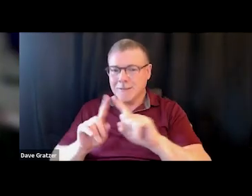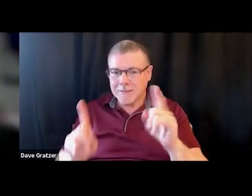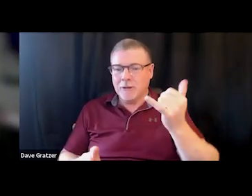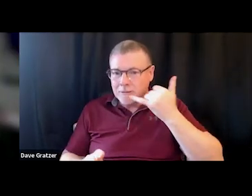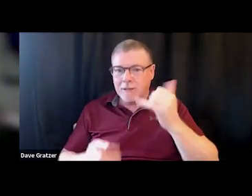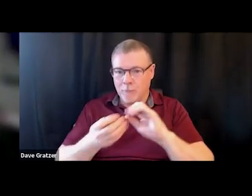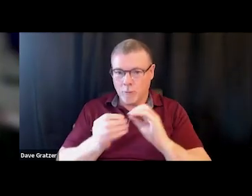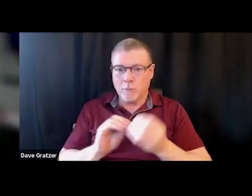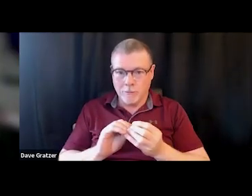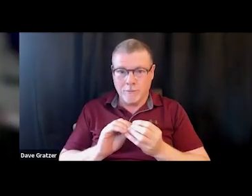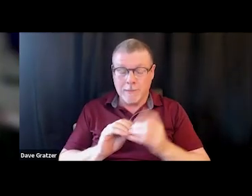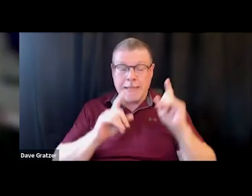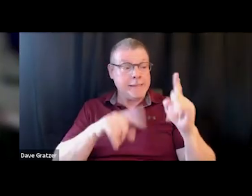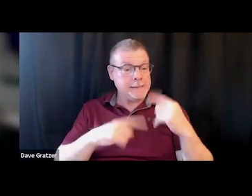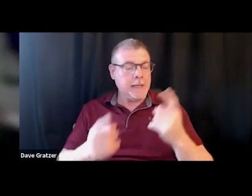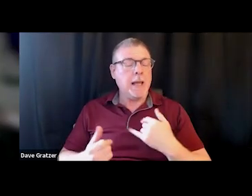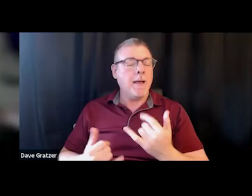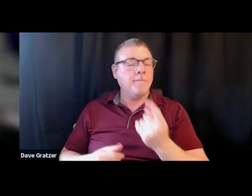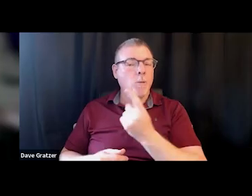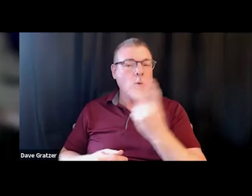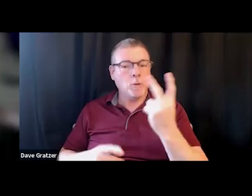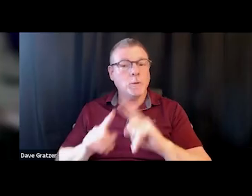Desde entonces, sé que ha tenido uno o dos teléfonos diferentes también.